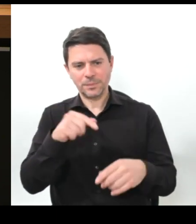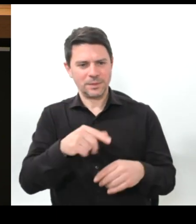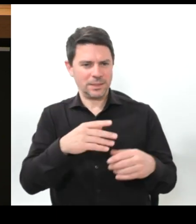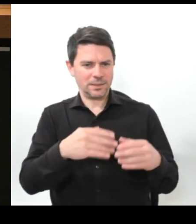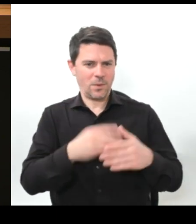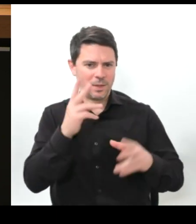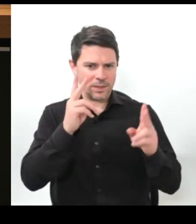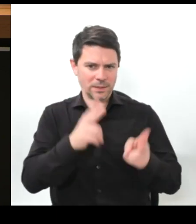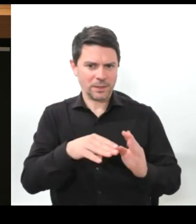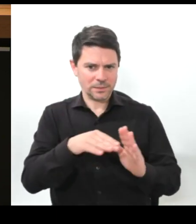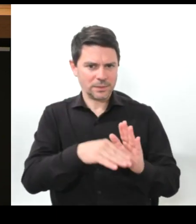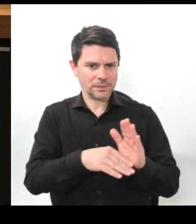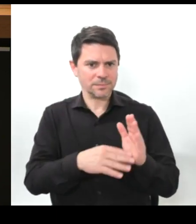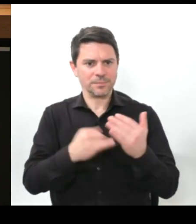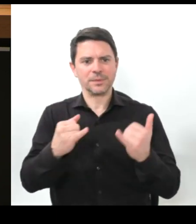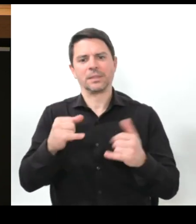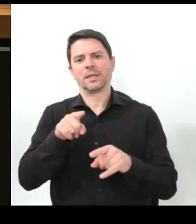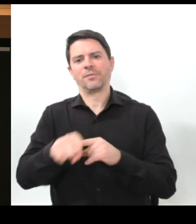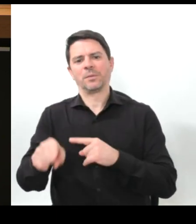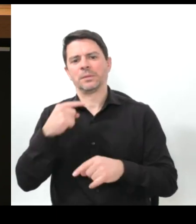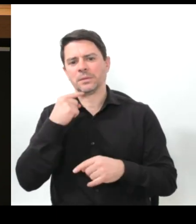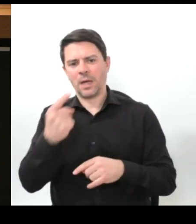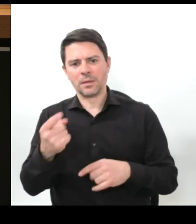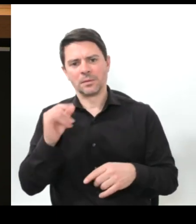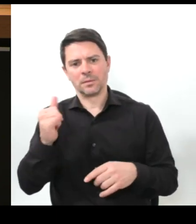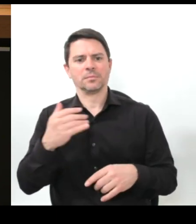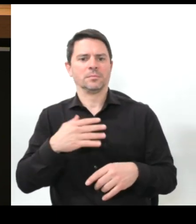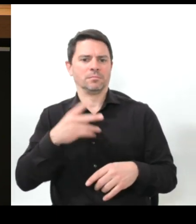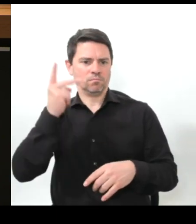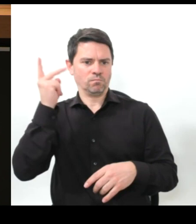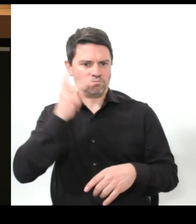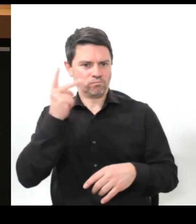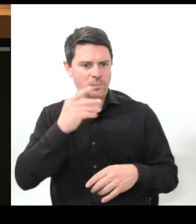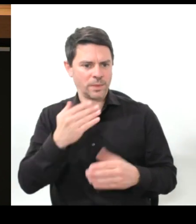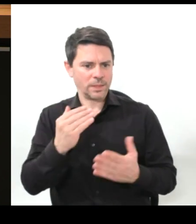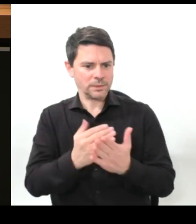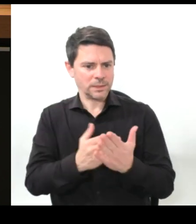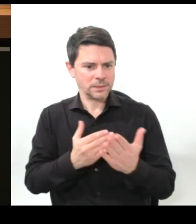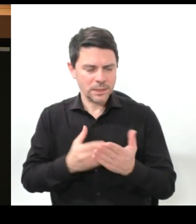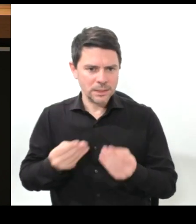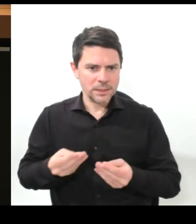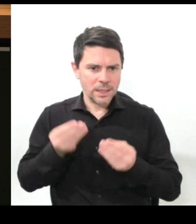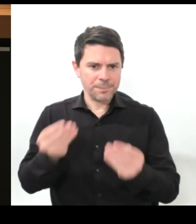sondern nur allgemeine Aufträge und vor allem die Forderung nach bereits existierenden Gesetzeslagen.